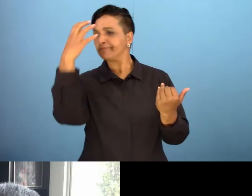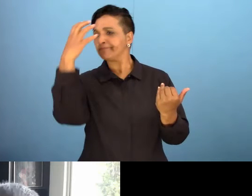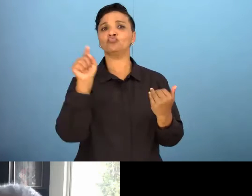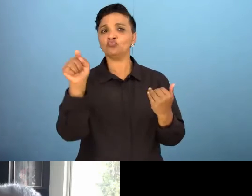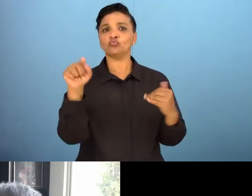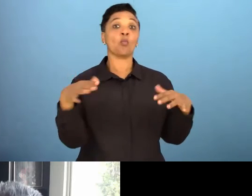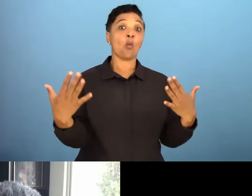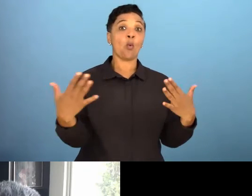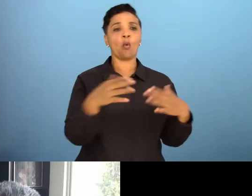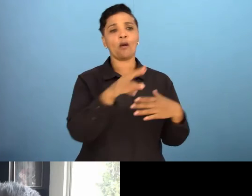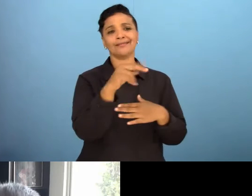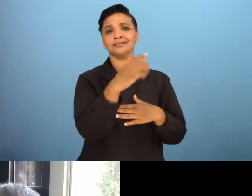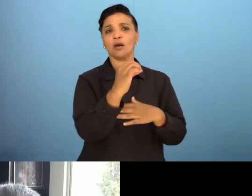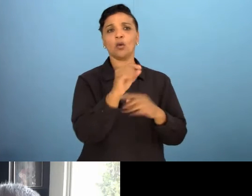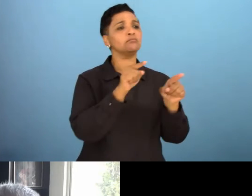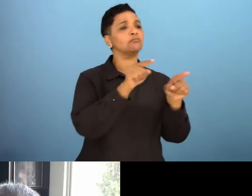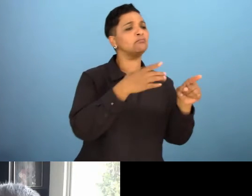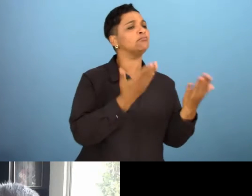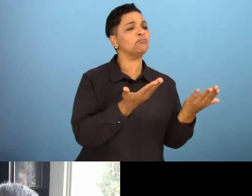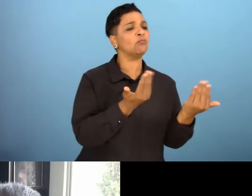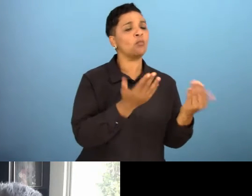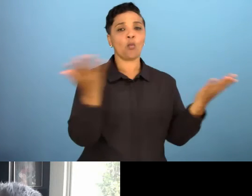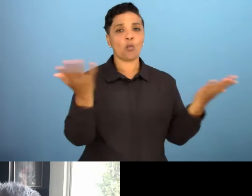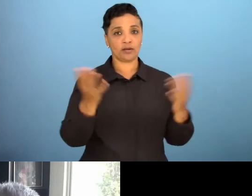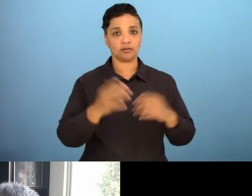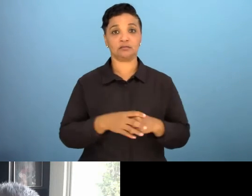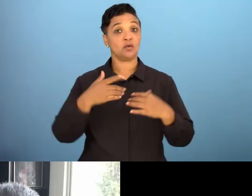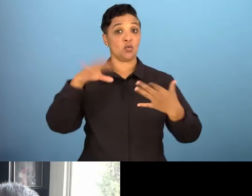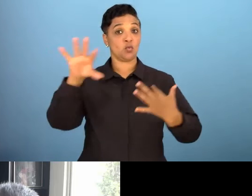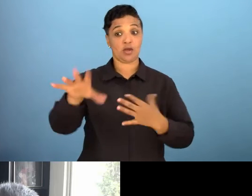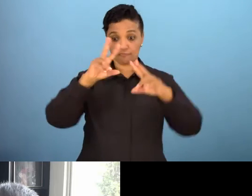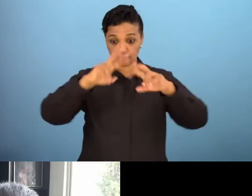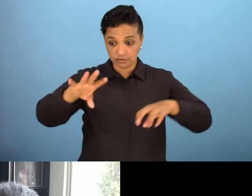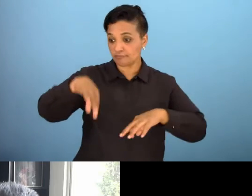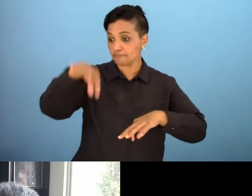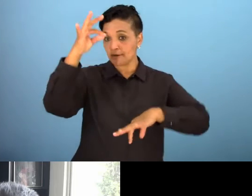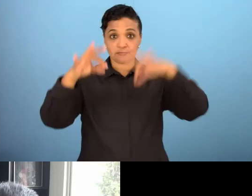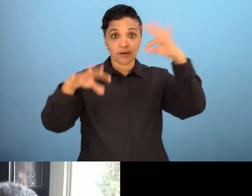organizaciones gubernamentales para determinar respuestas y acciones de otros actores, gubernamentales o no gubernamentales.